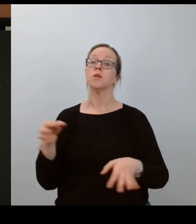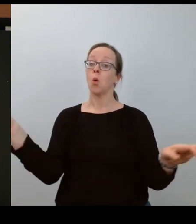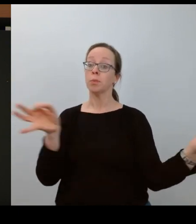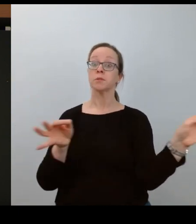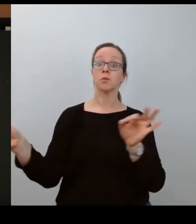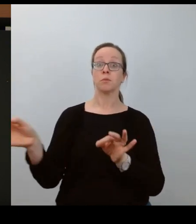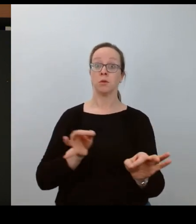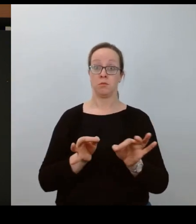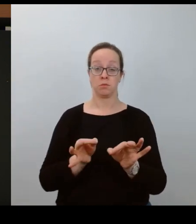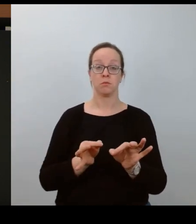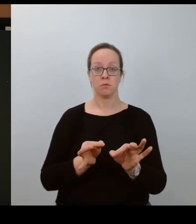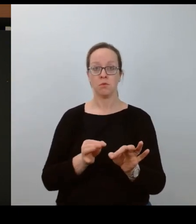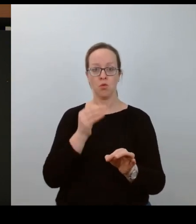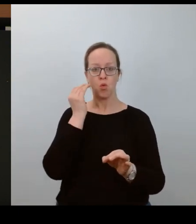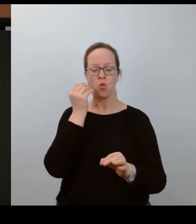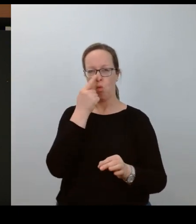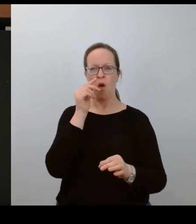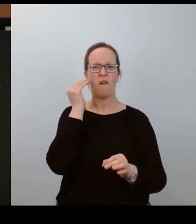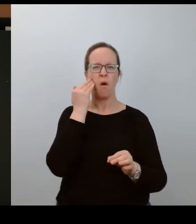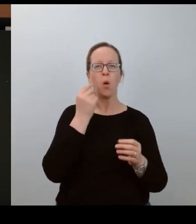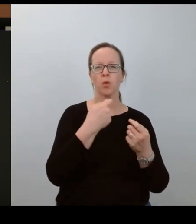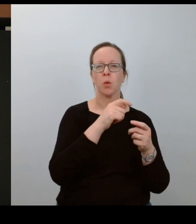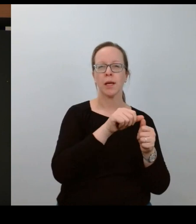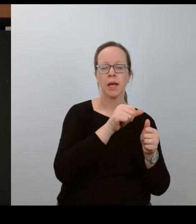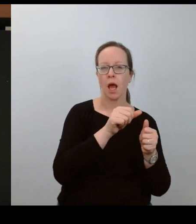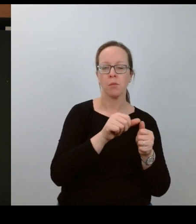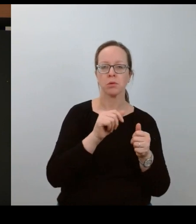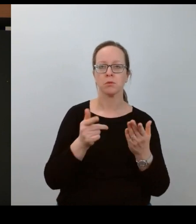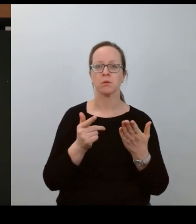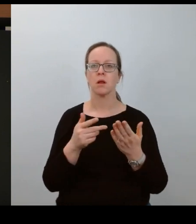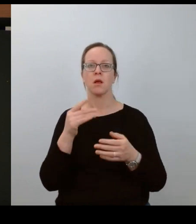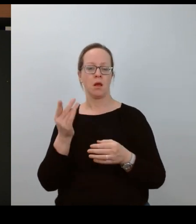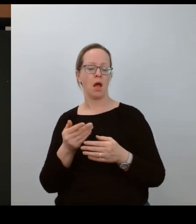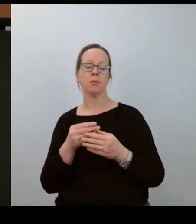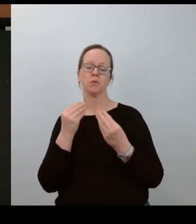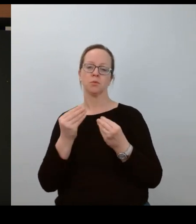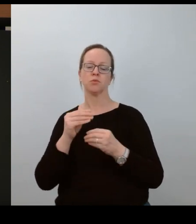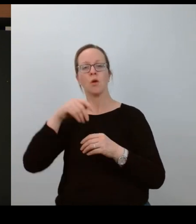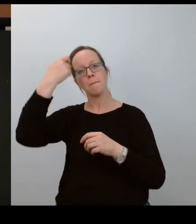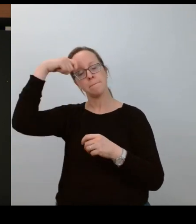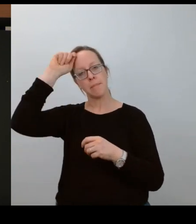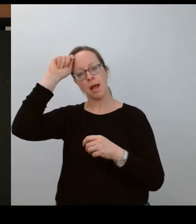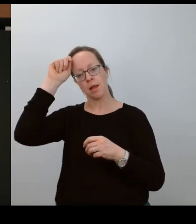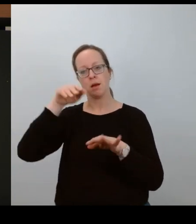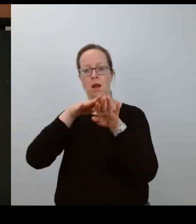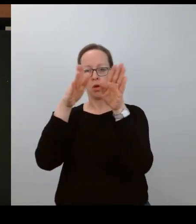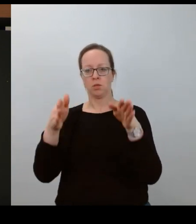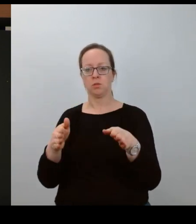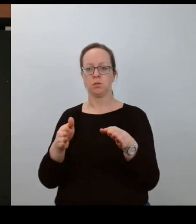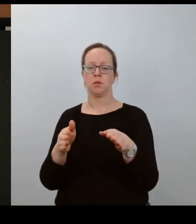den Erhalt und die Erschließung von Räumen für die künstlerische Arbeit angewiesen und, weil es um viel mehr geht